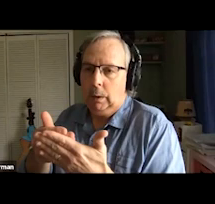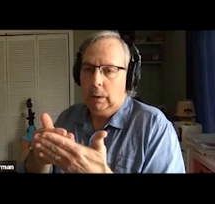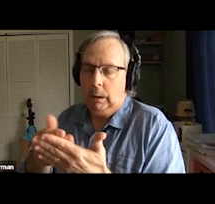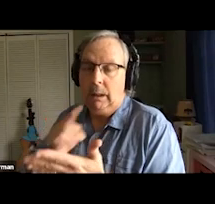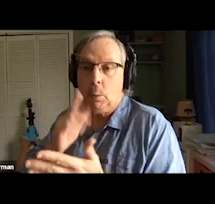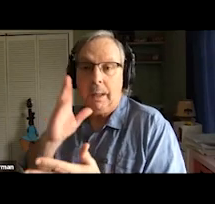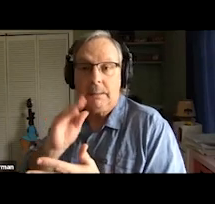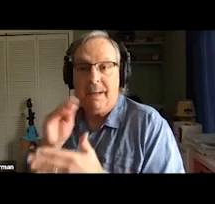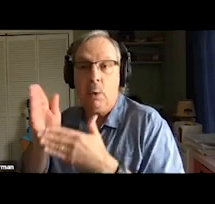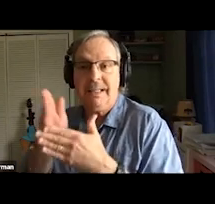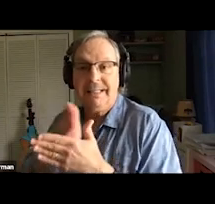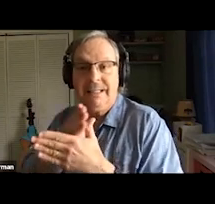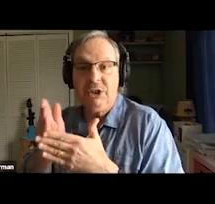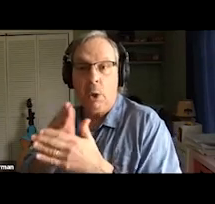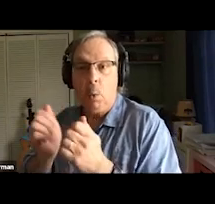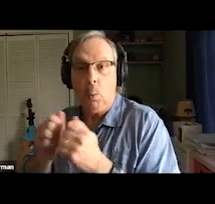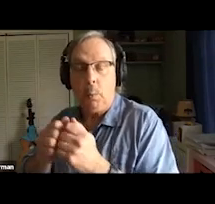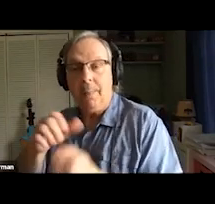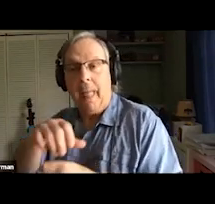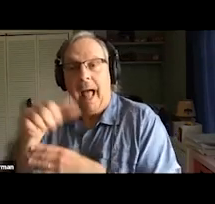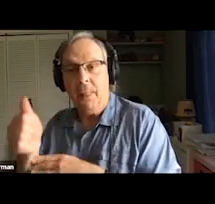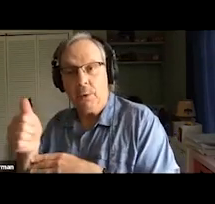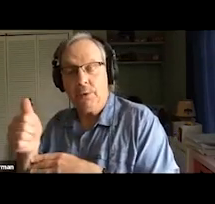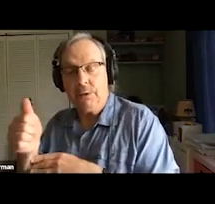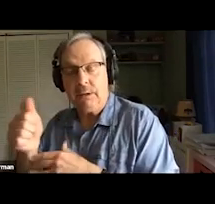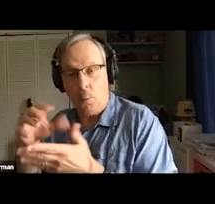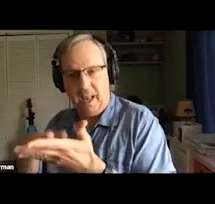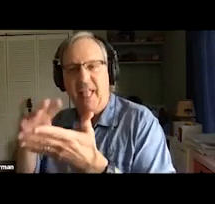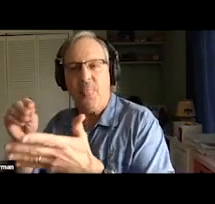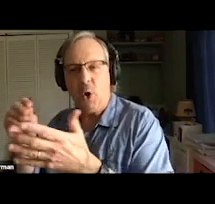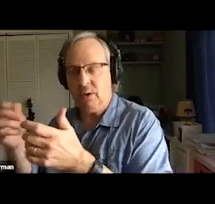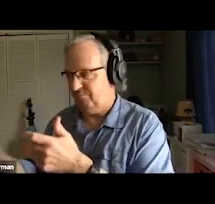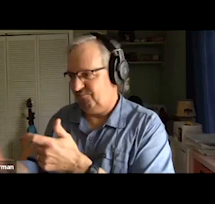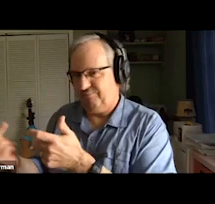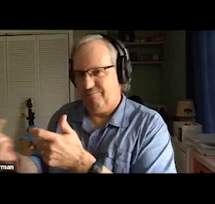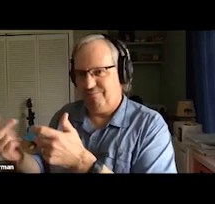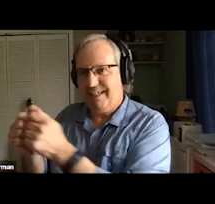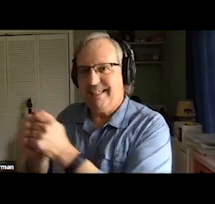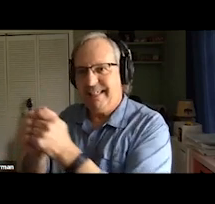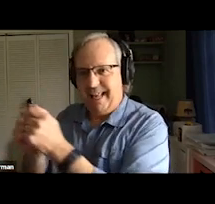que se comparte con otros, y creo que podemos aprender juntos a medida que lo superamos.